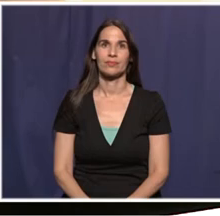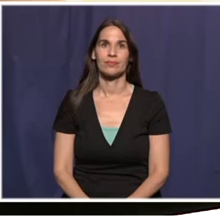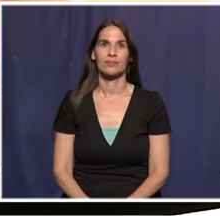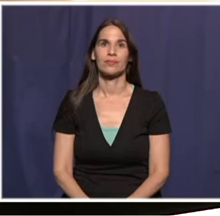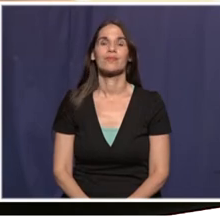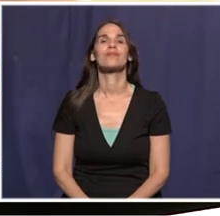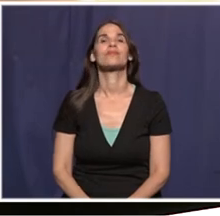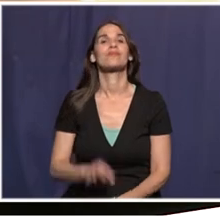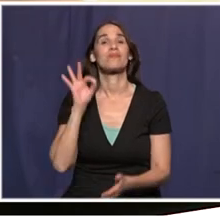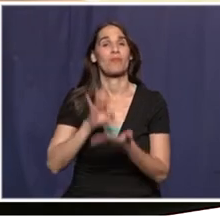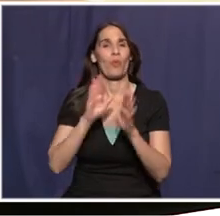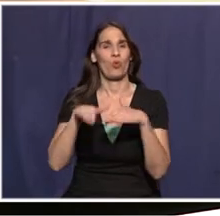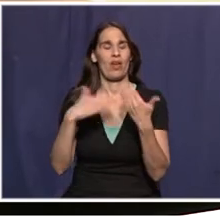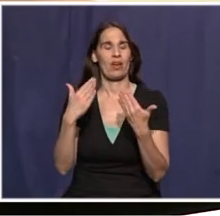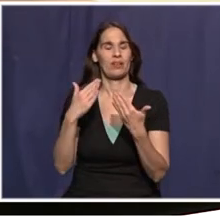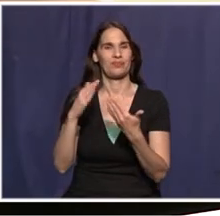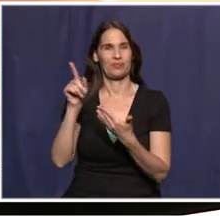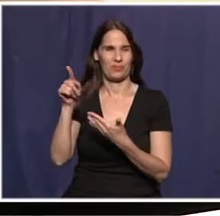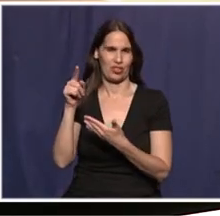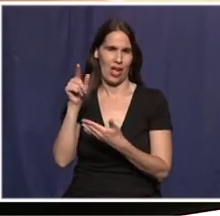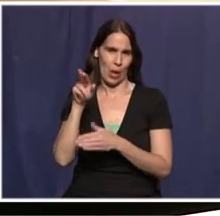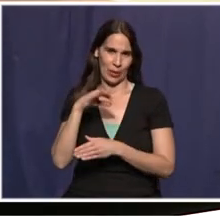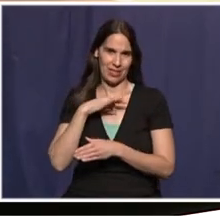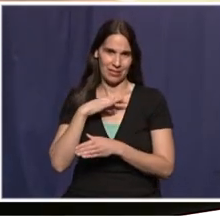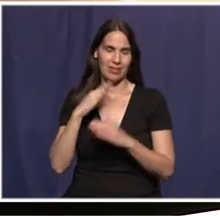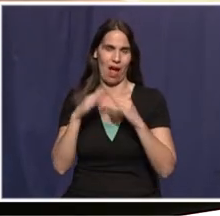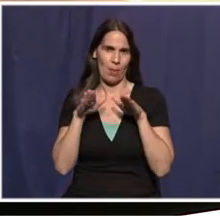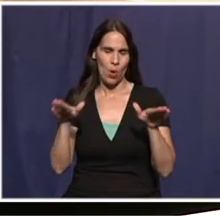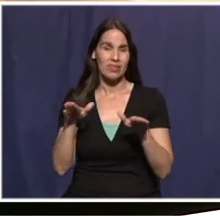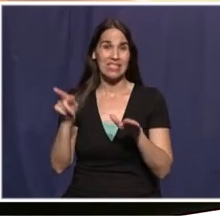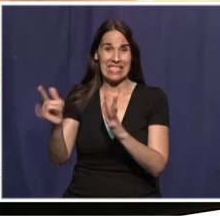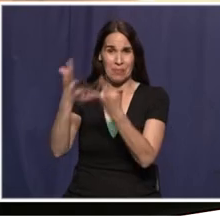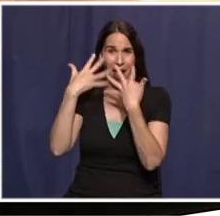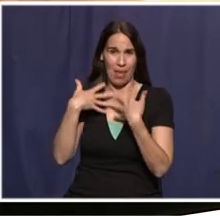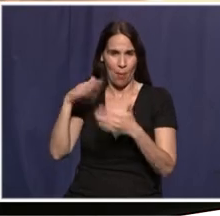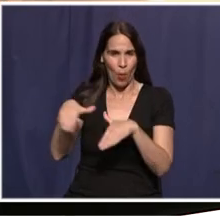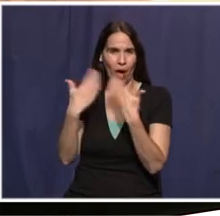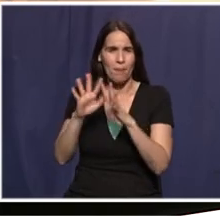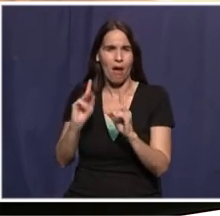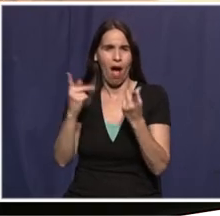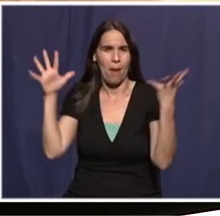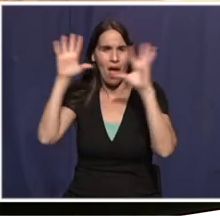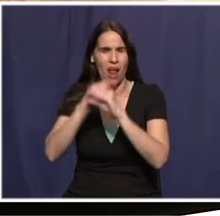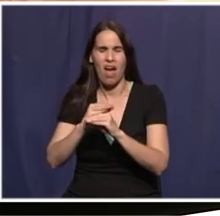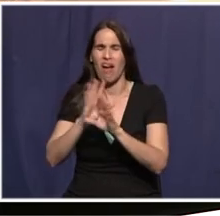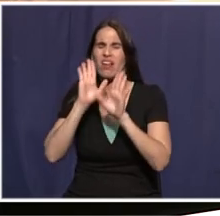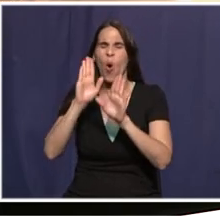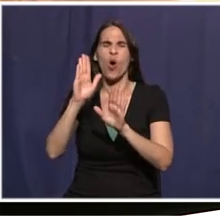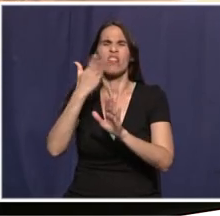בבוקר שבו שמעתי מאחותי, תושבת לוד, عندما سمعت بالصباح من شقيقتي التي تسكن في اللد על ליל האימה שעבר עליהם, عن الليلة المرعبة التي عاشوها על קריאות ה"איטבח אל יהוד", وعن شعارات "اذبح اليهود"، הסלעים שנזרקו על ידי الحجارة التي ألقيت من قبل